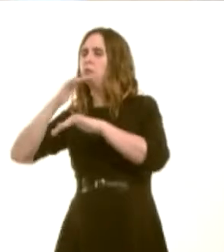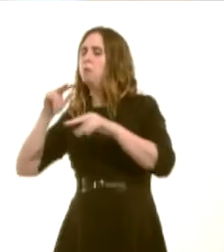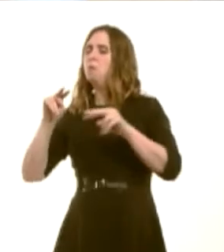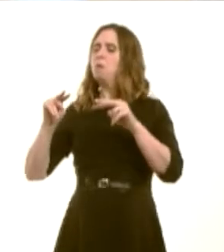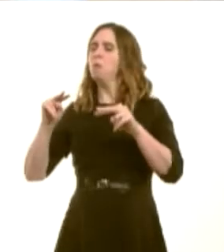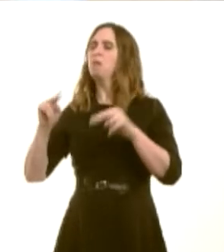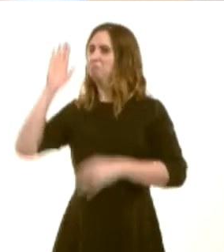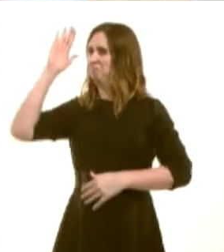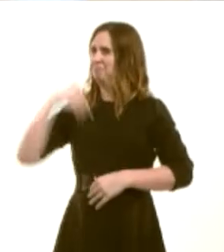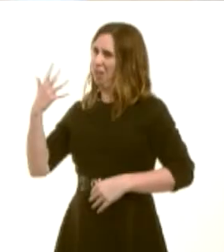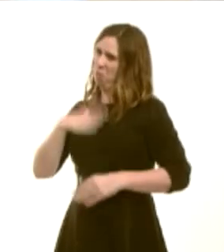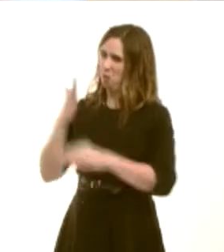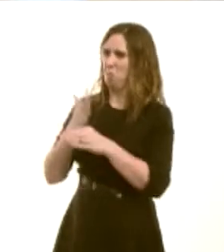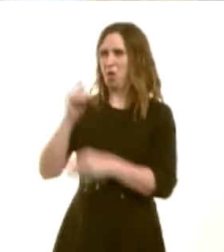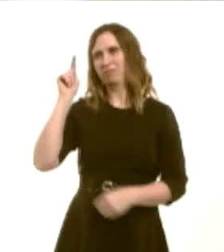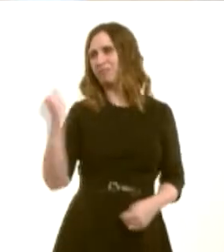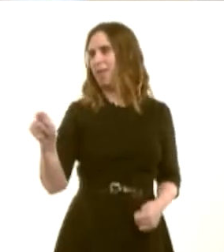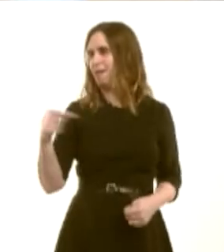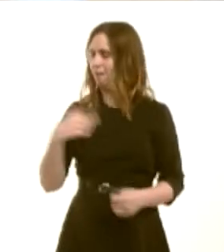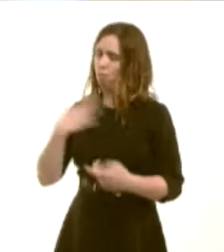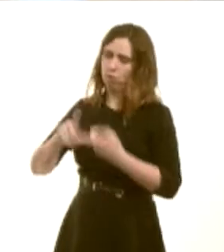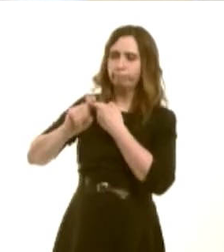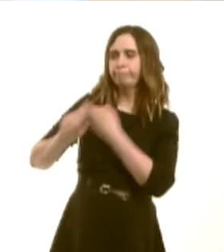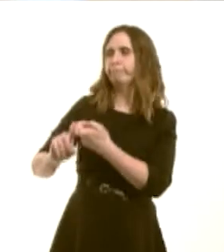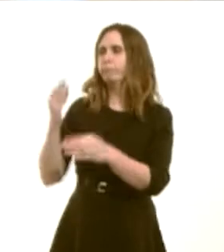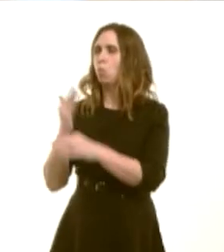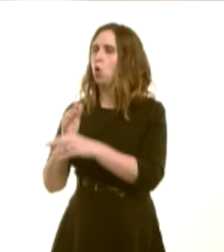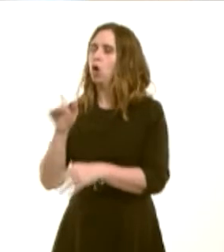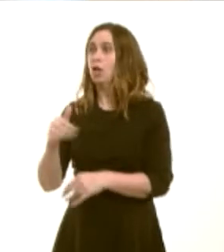gwmws beth rydym ni fel Llywodraeth eisiau ei wneud, dynaín gwmws beth maeír bwrdd